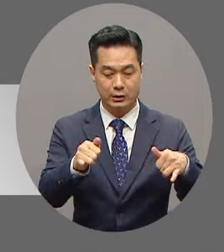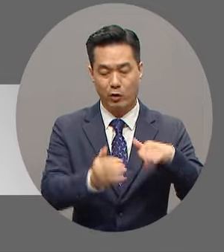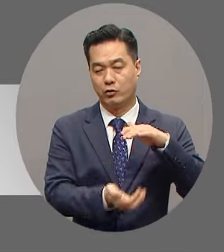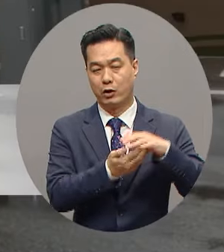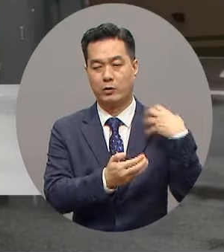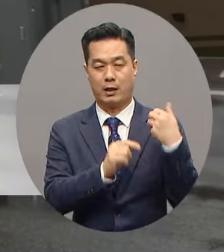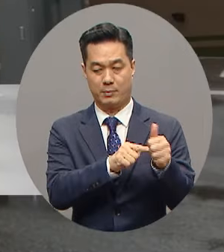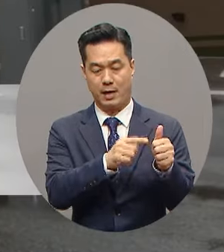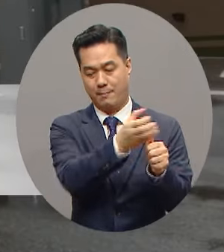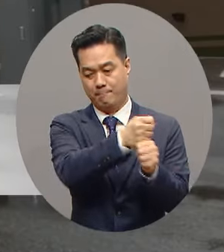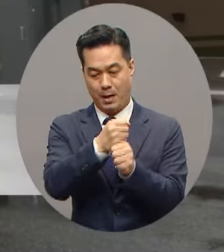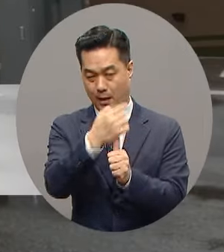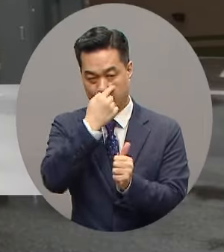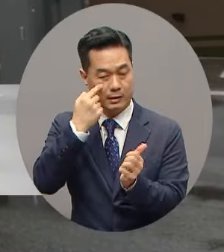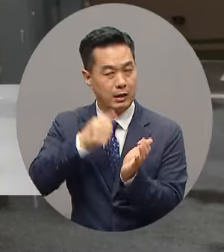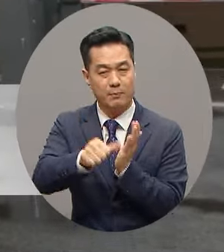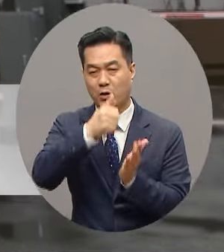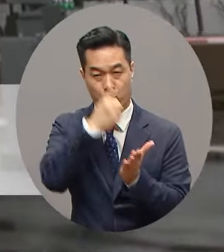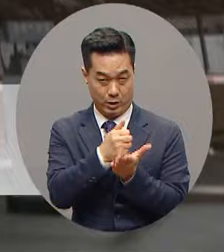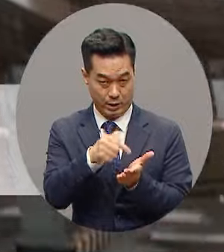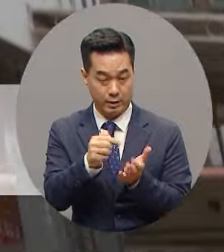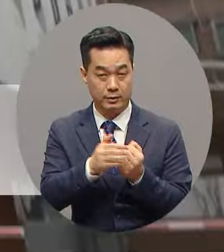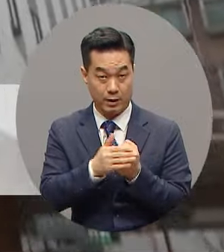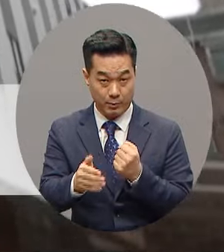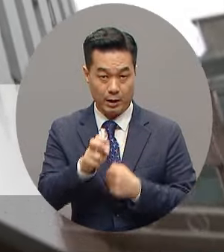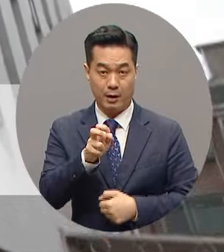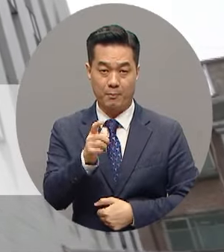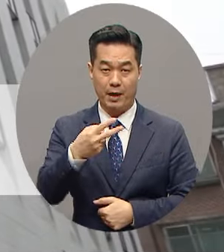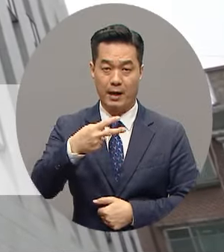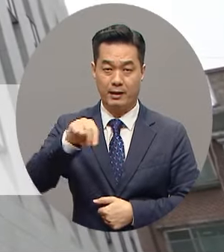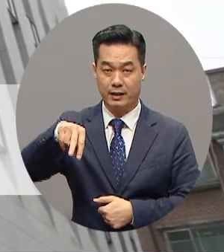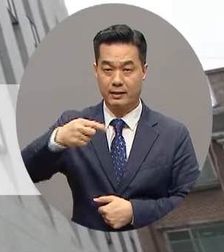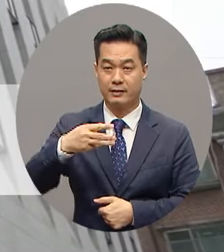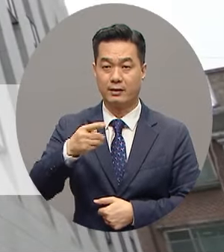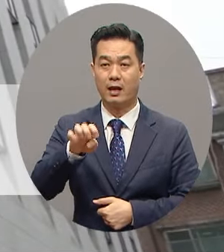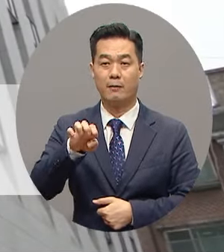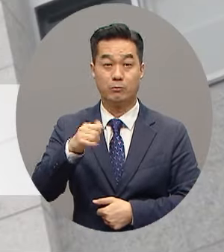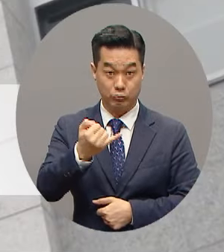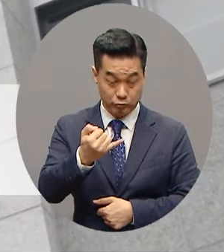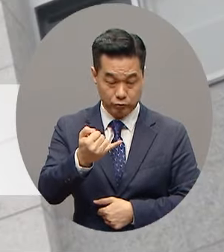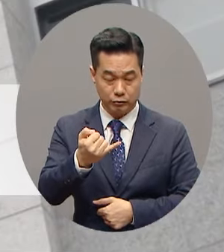메디스태프 최고기술책임자와 직원 한 명을증거 은닉 혐의로 입건했습니다.